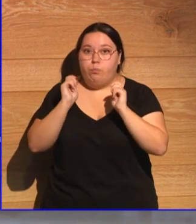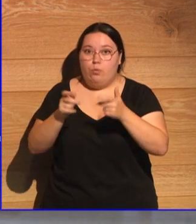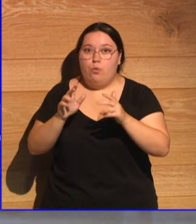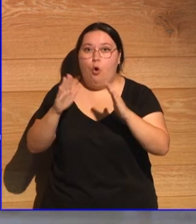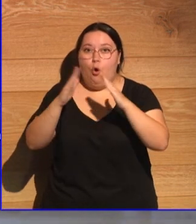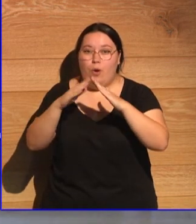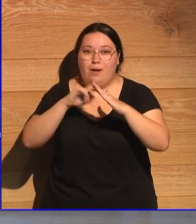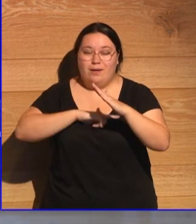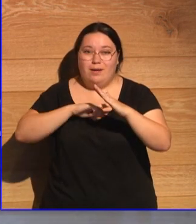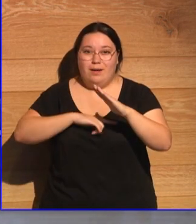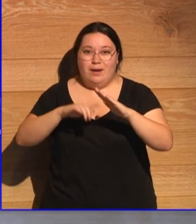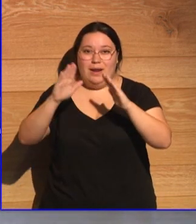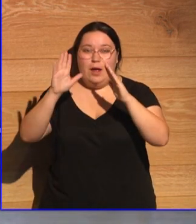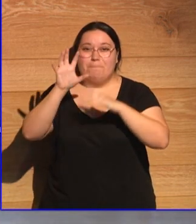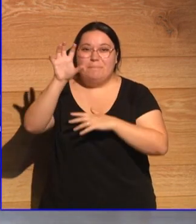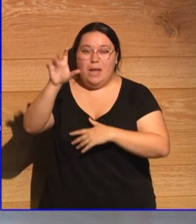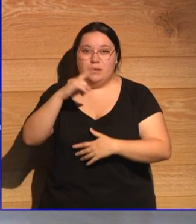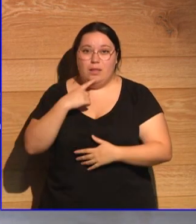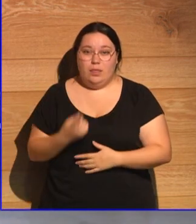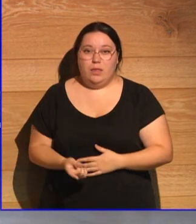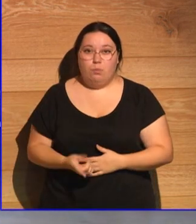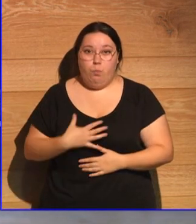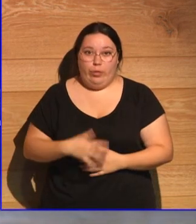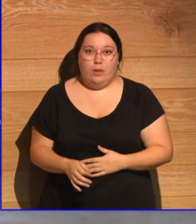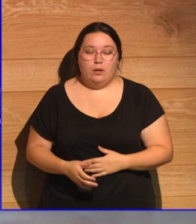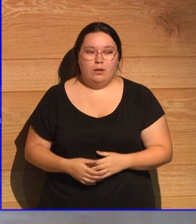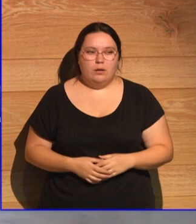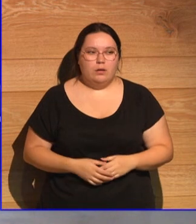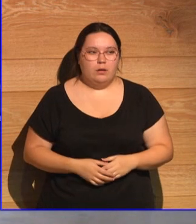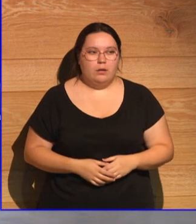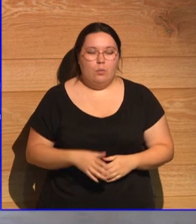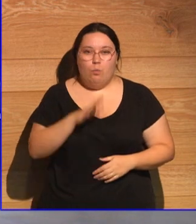que vea que ha visto su pasado completamente destrozado,